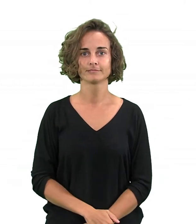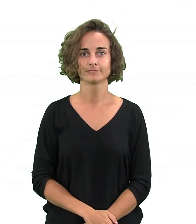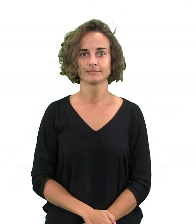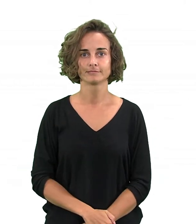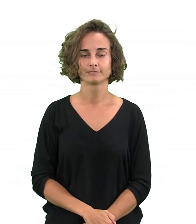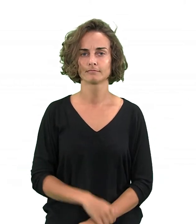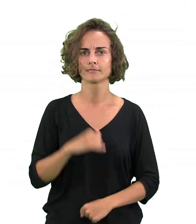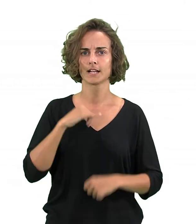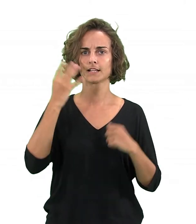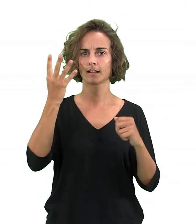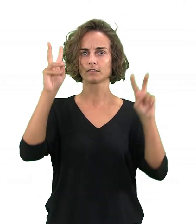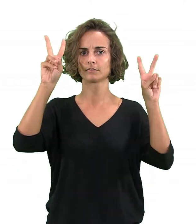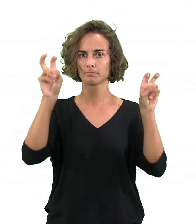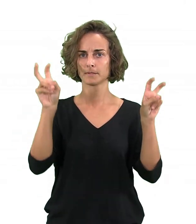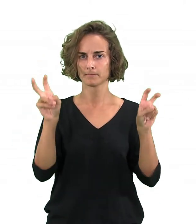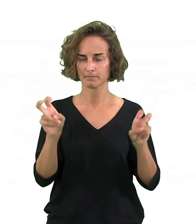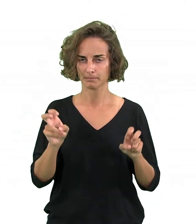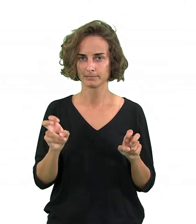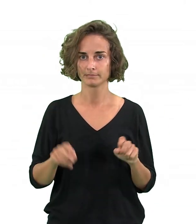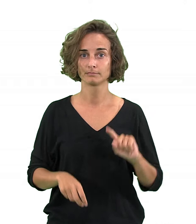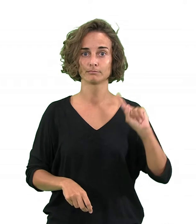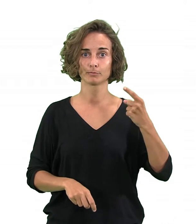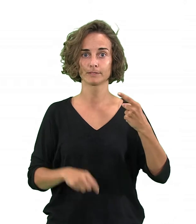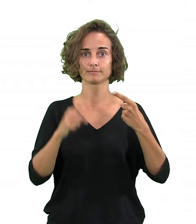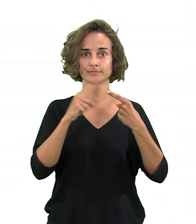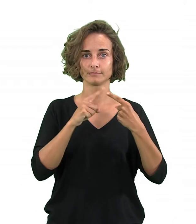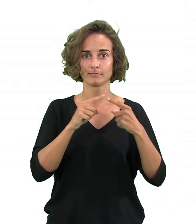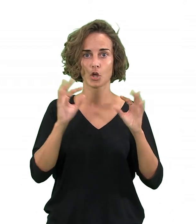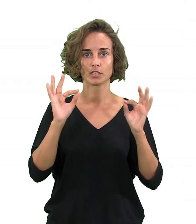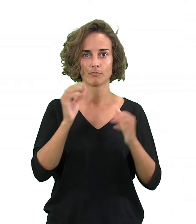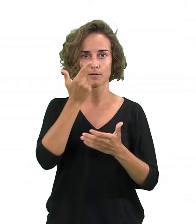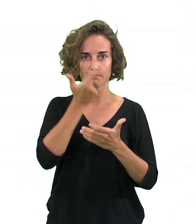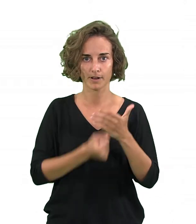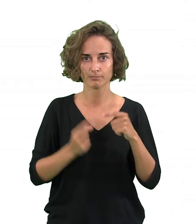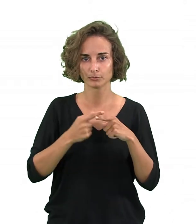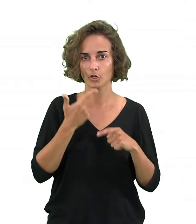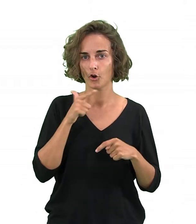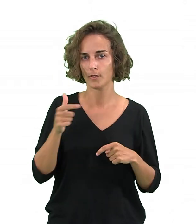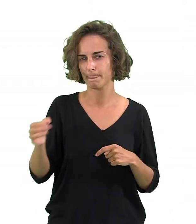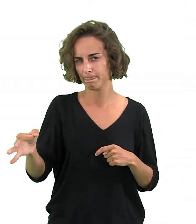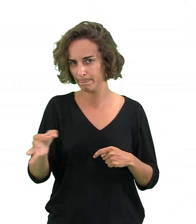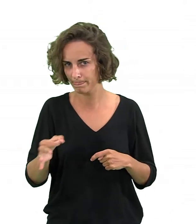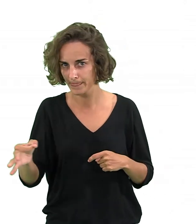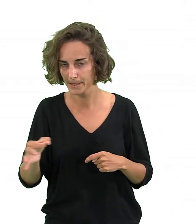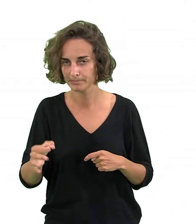La journée sera organisée autour de quatre thèmes : premièrement, l'enseignement bilingue et les langues minoritaires,